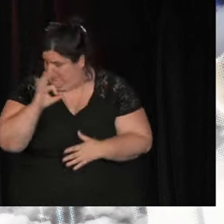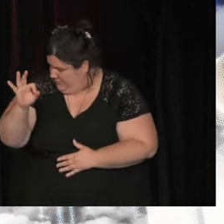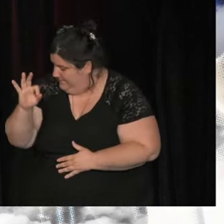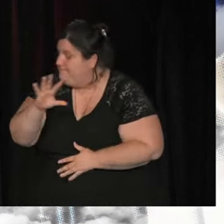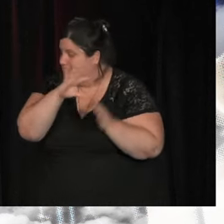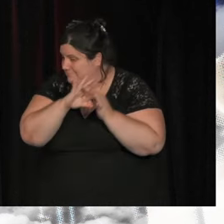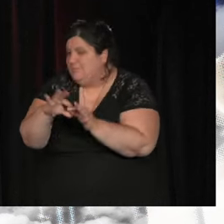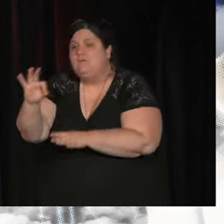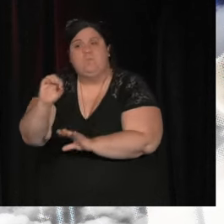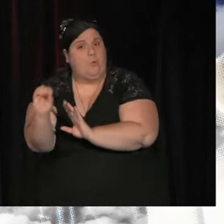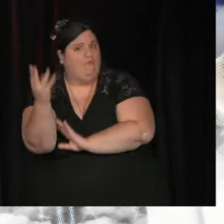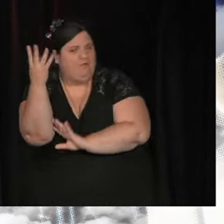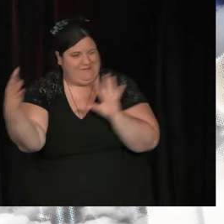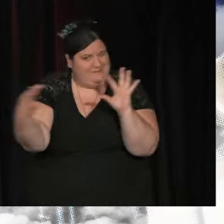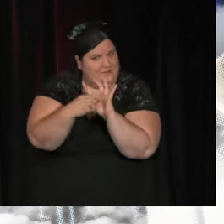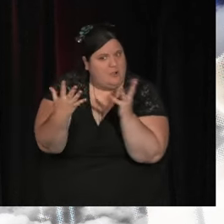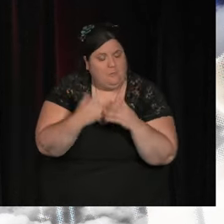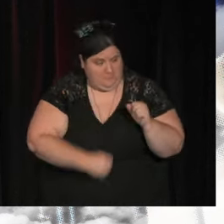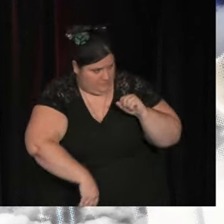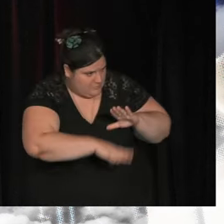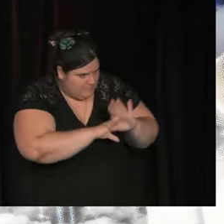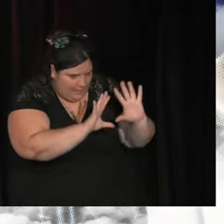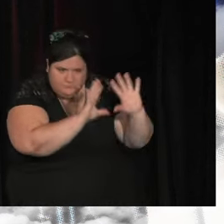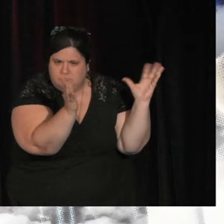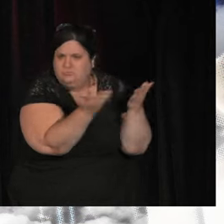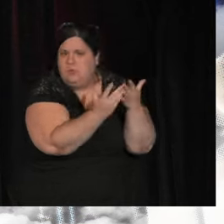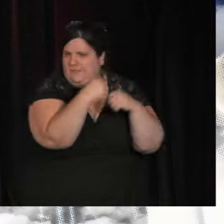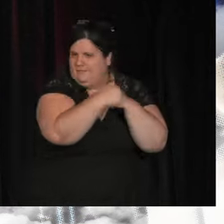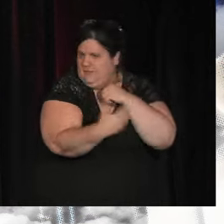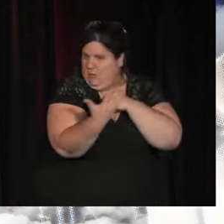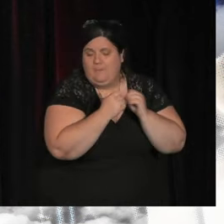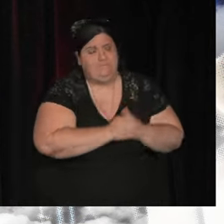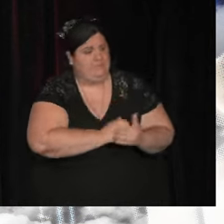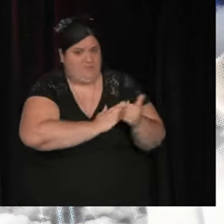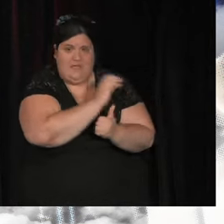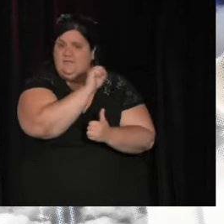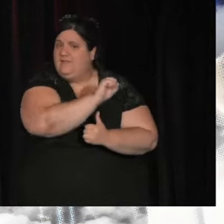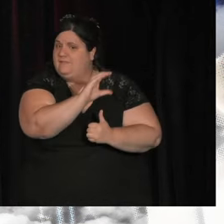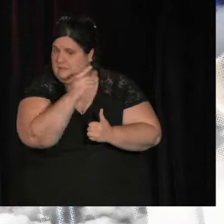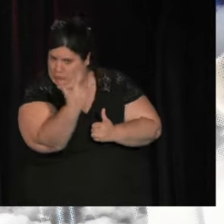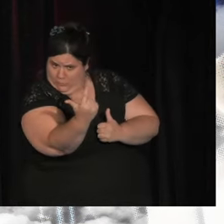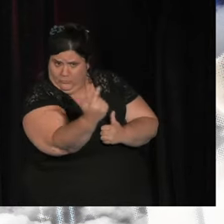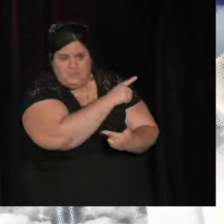en tout cas pour le lier à Overwatch, c'est que, esthétiquement, c'était un croisement entre du StarCraft 2 et Les Indestructibles,